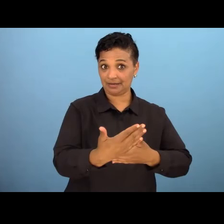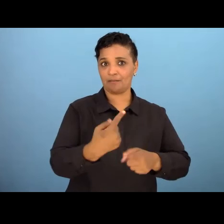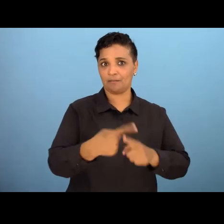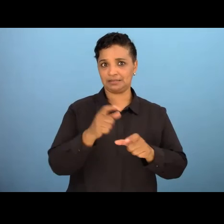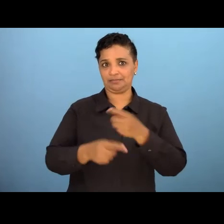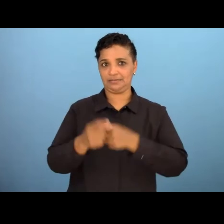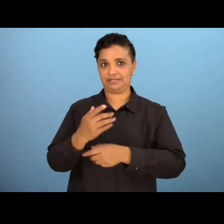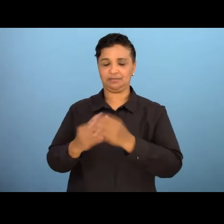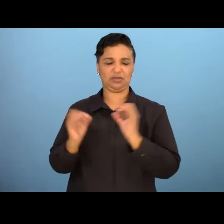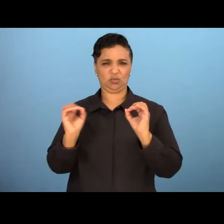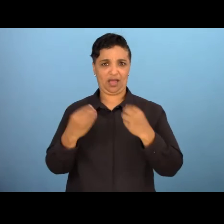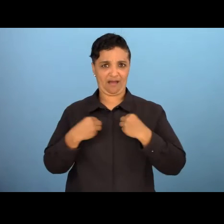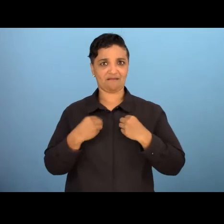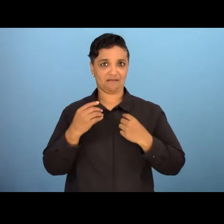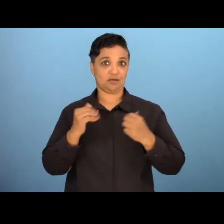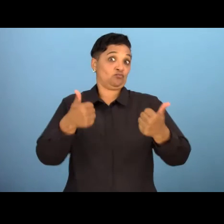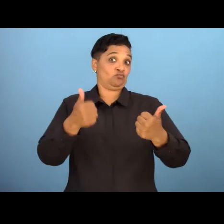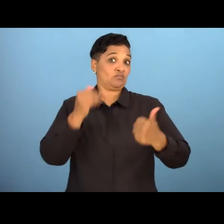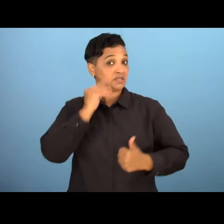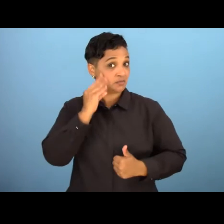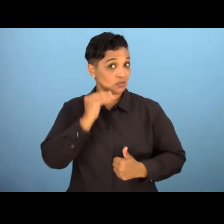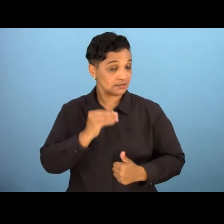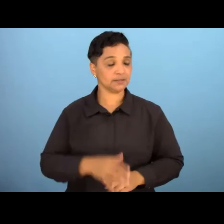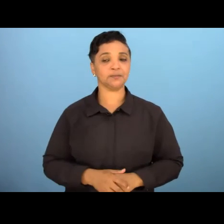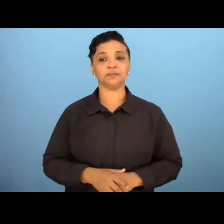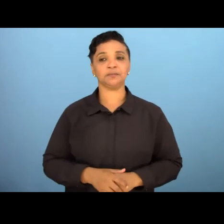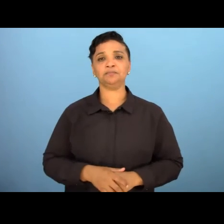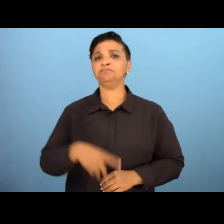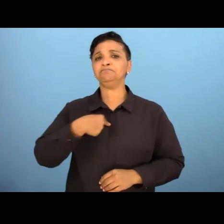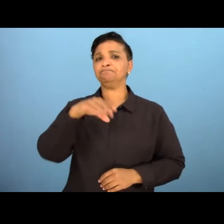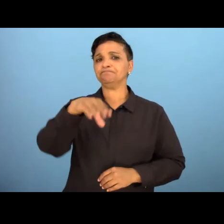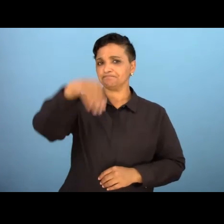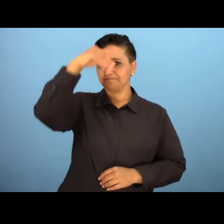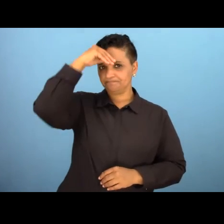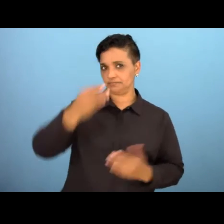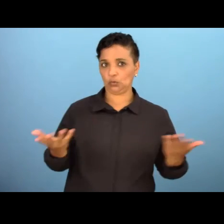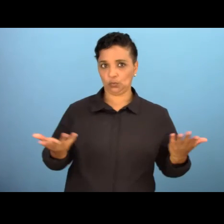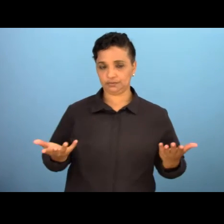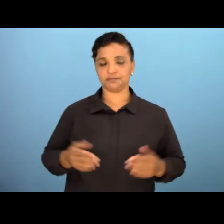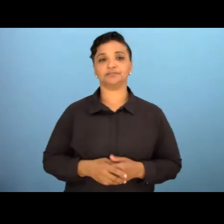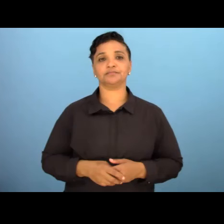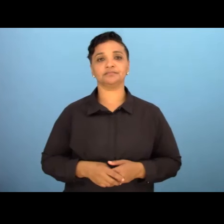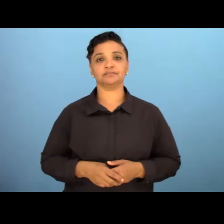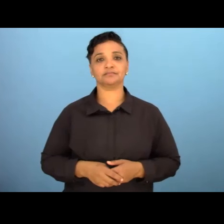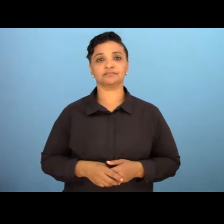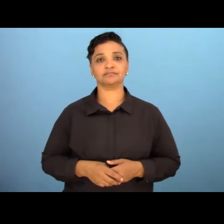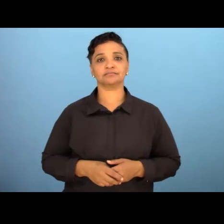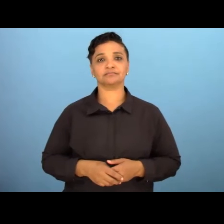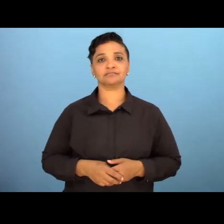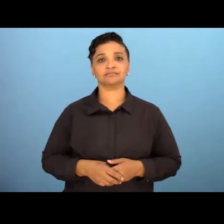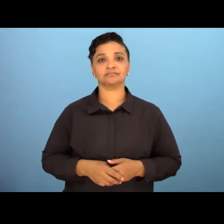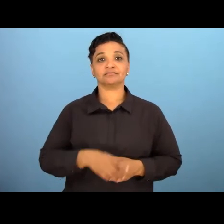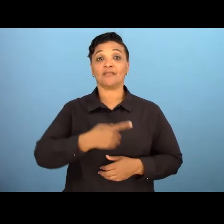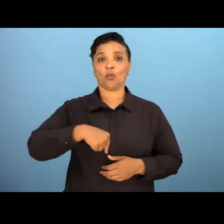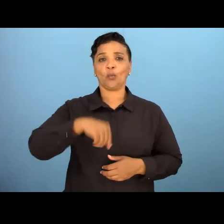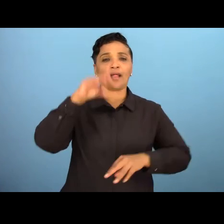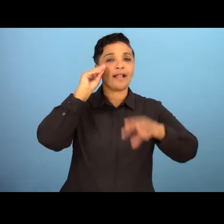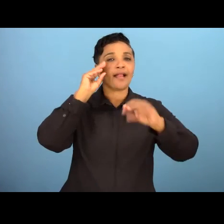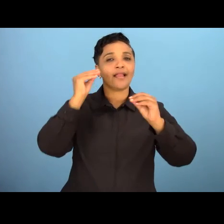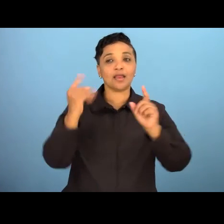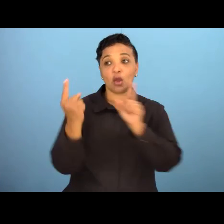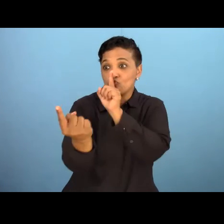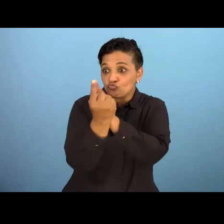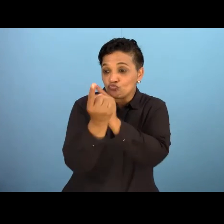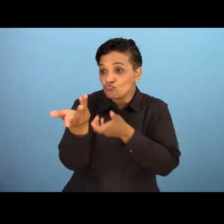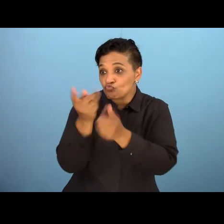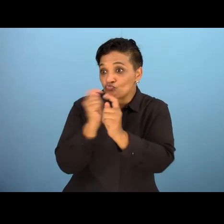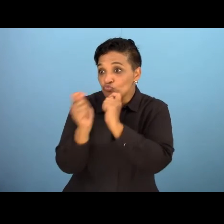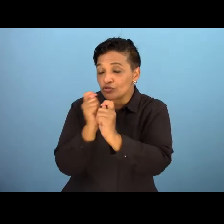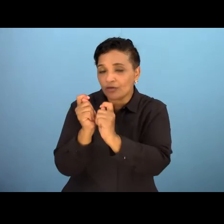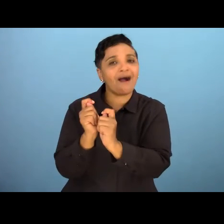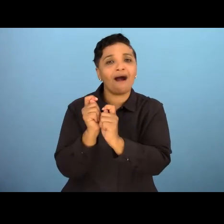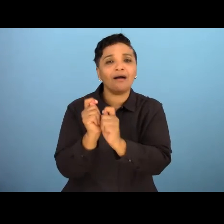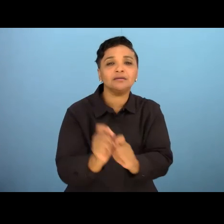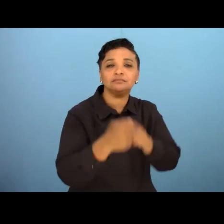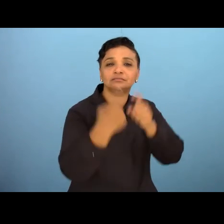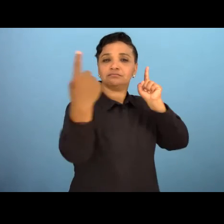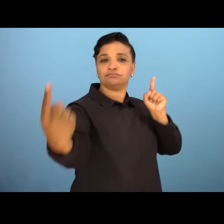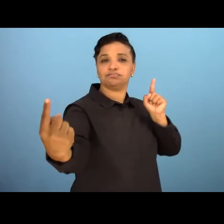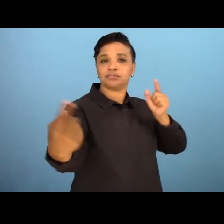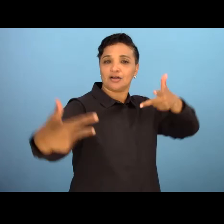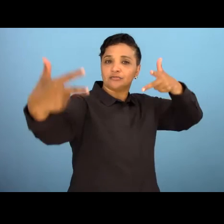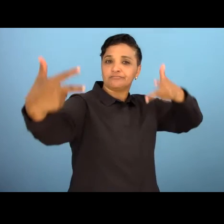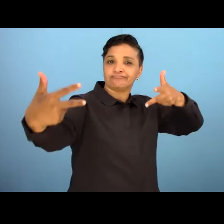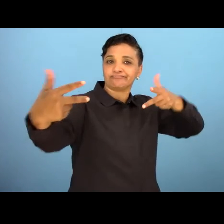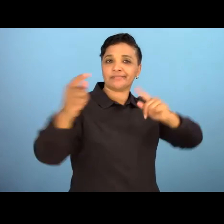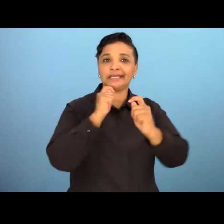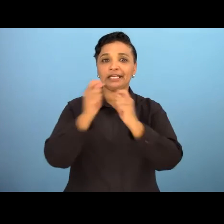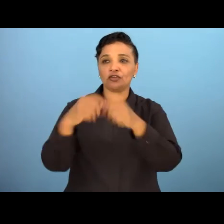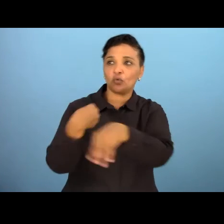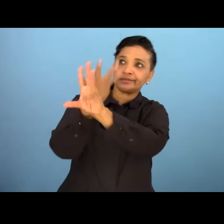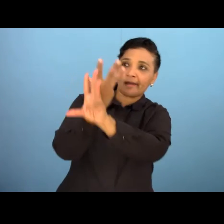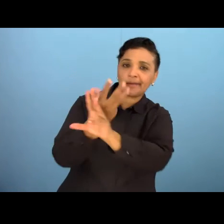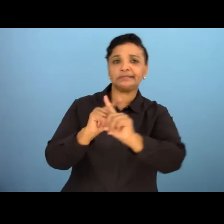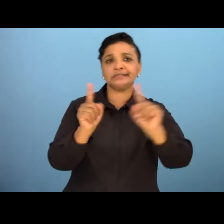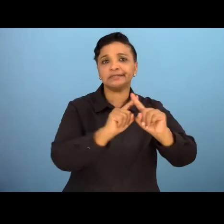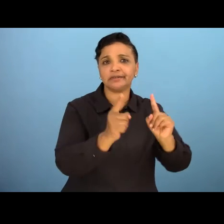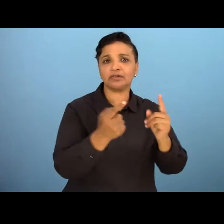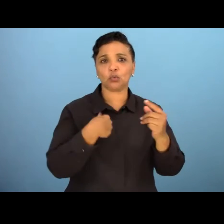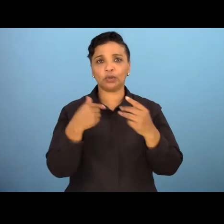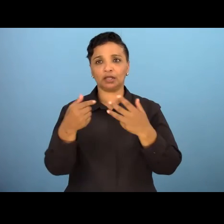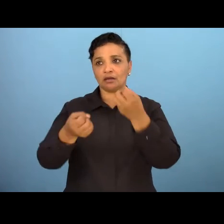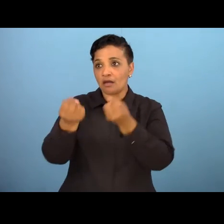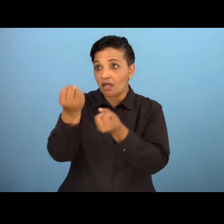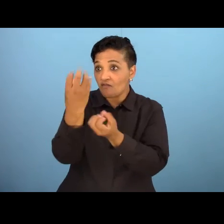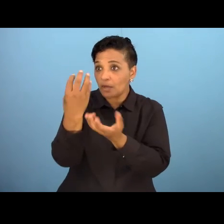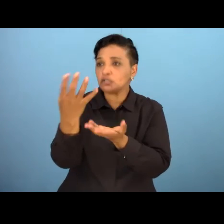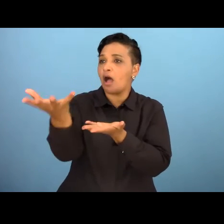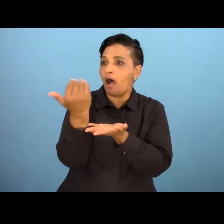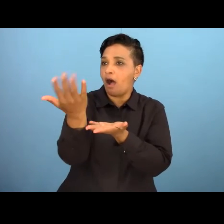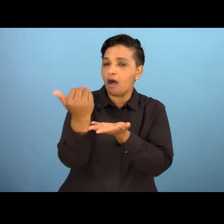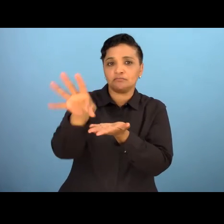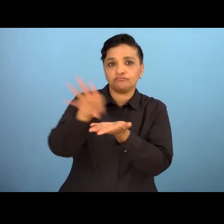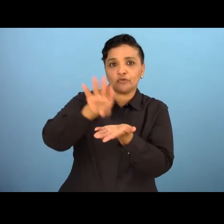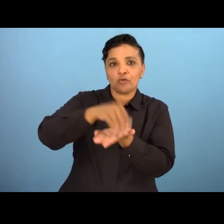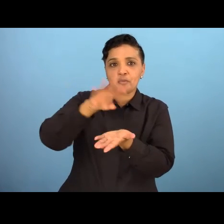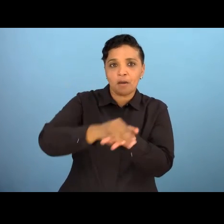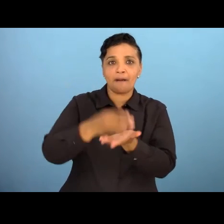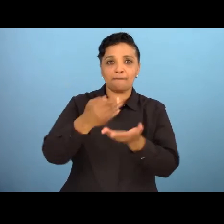con discapacidad.